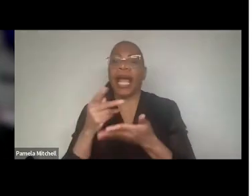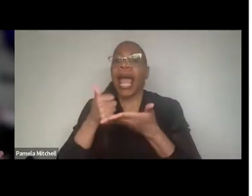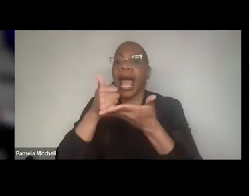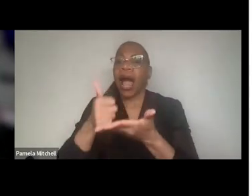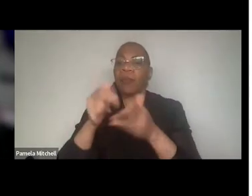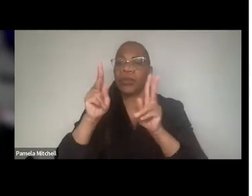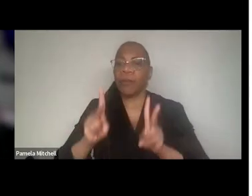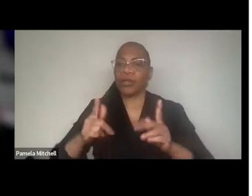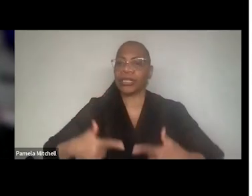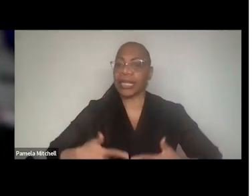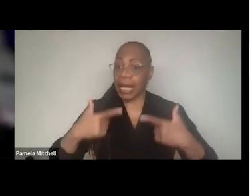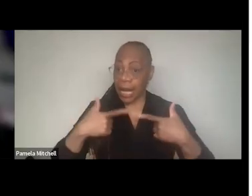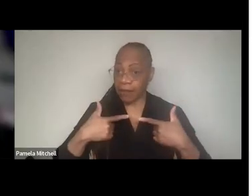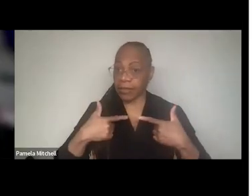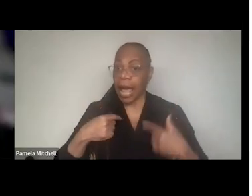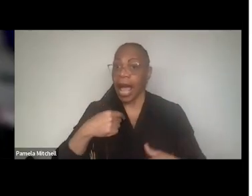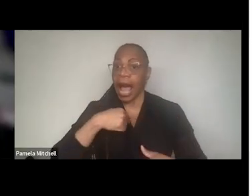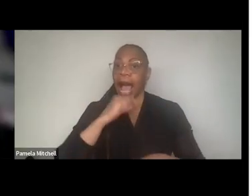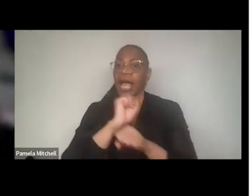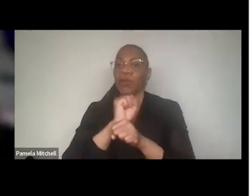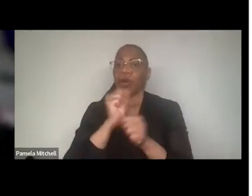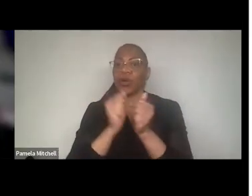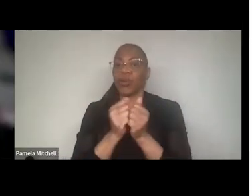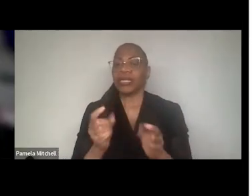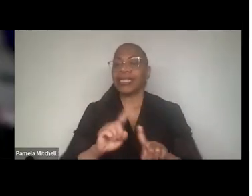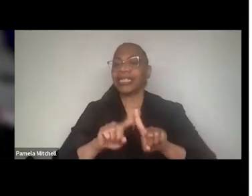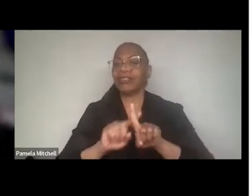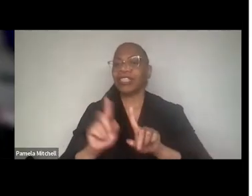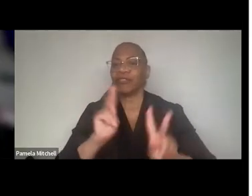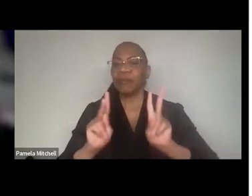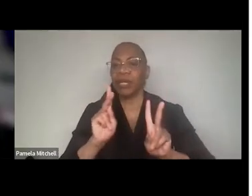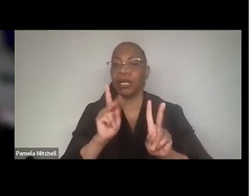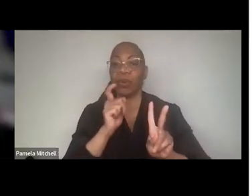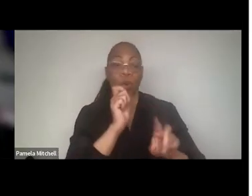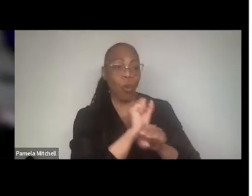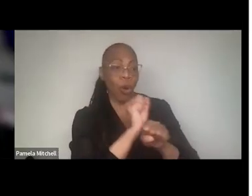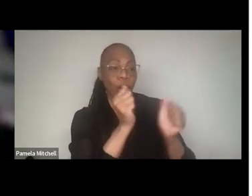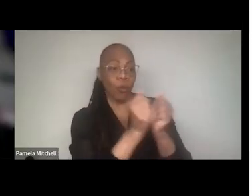Es muy común que trabaje con clientes donde su familia ayuda con esas actividades de la vida diaria.